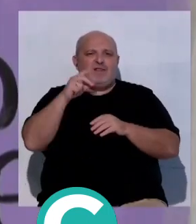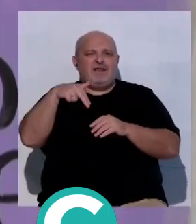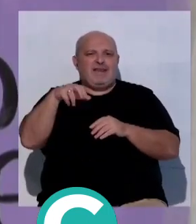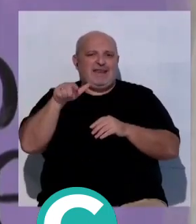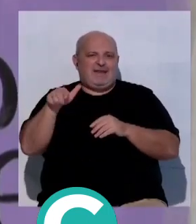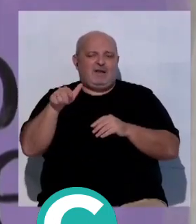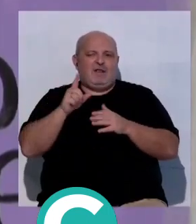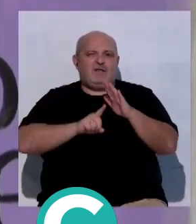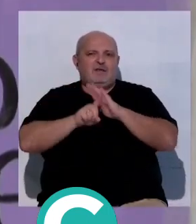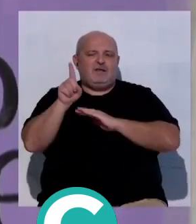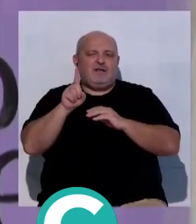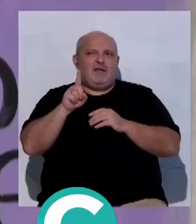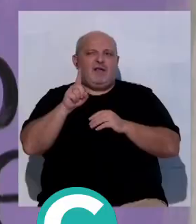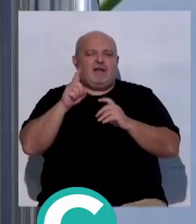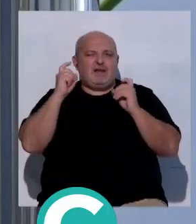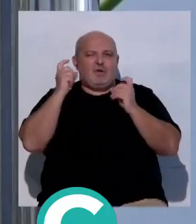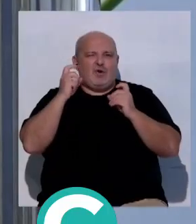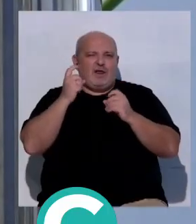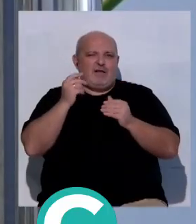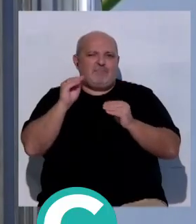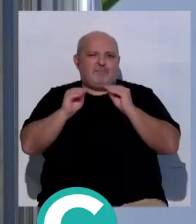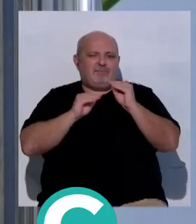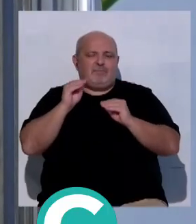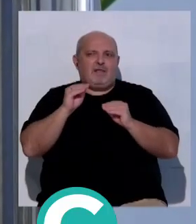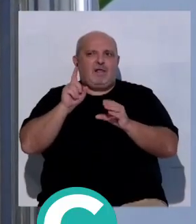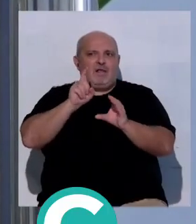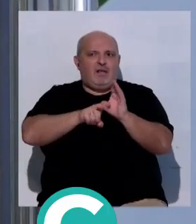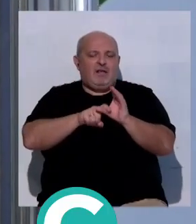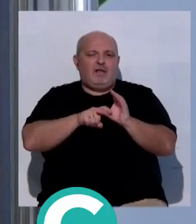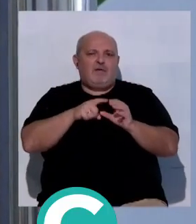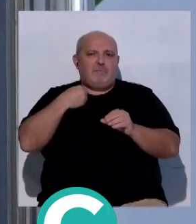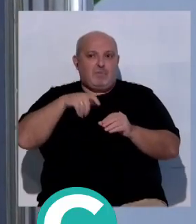para el desarrollo de la neurología neonatal a la que pertenecen los neuropediatras que